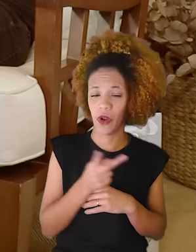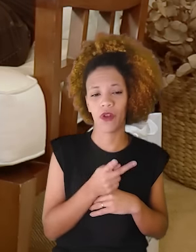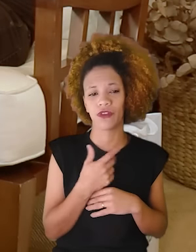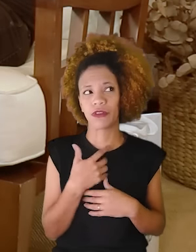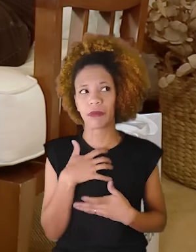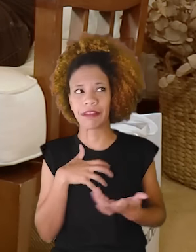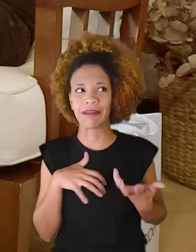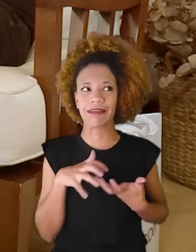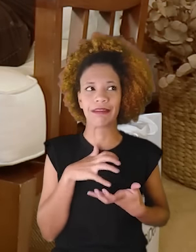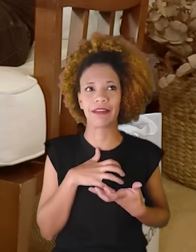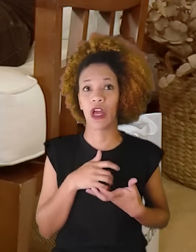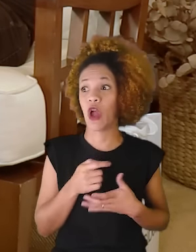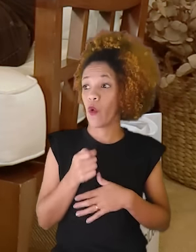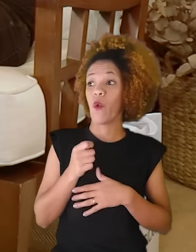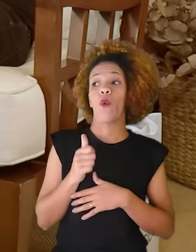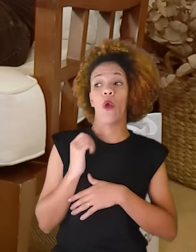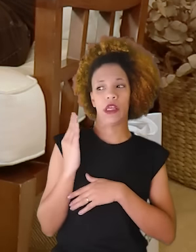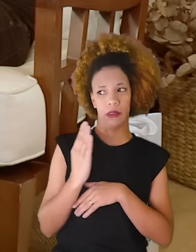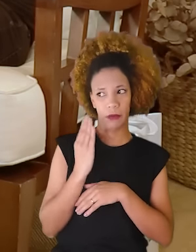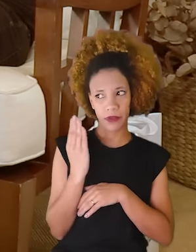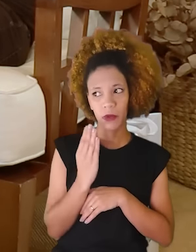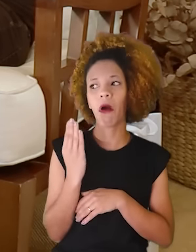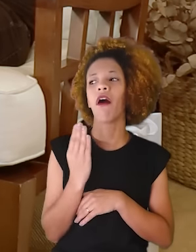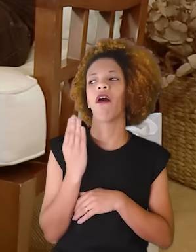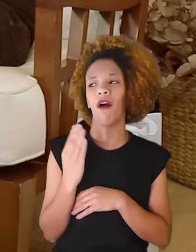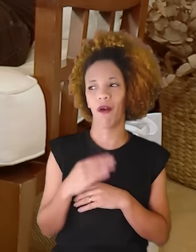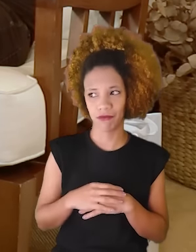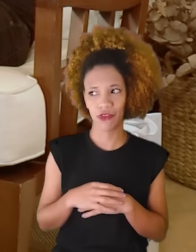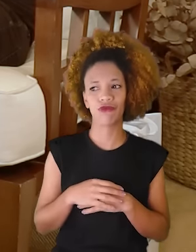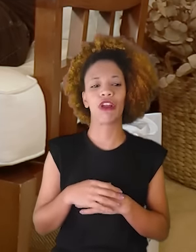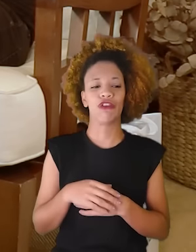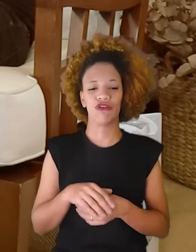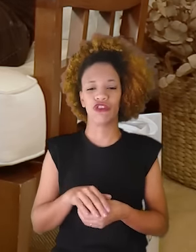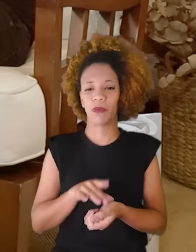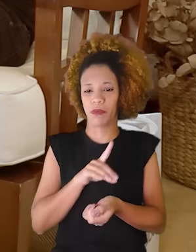E aí ficou maior climão esse dia ele quase passou mal mesmo tipo de pressão assim pressão Baixada